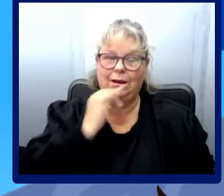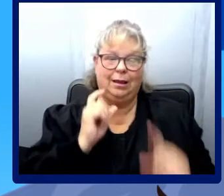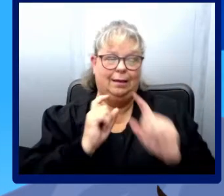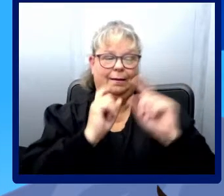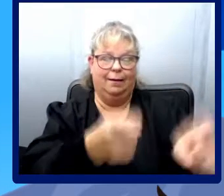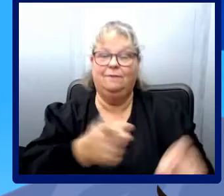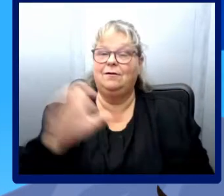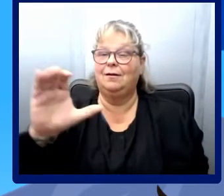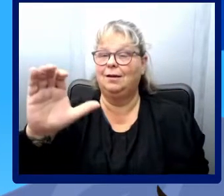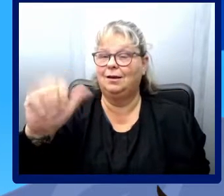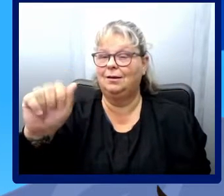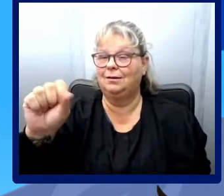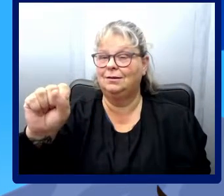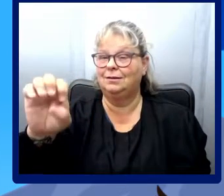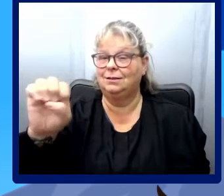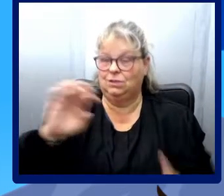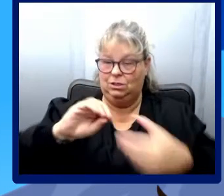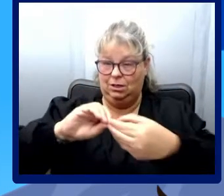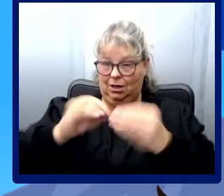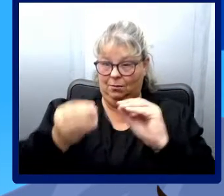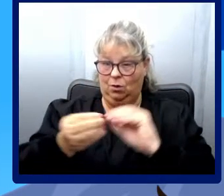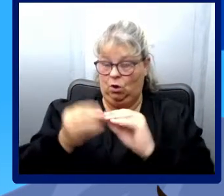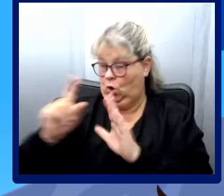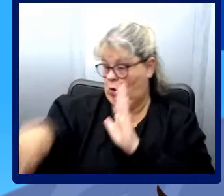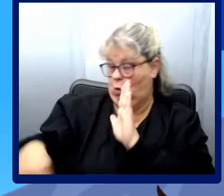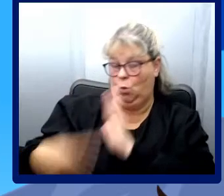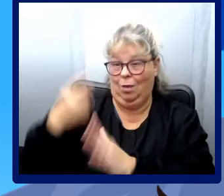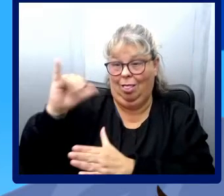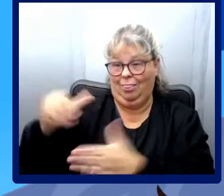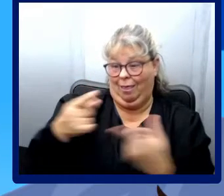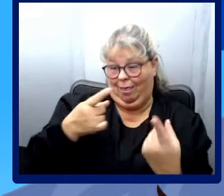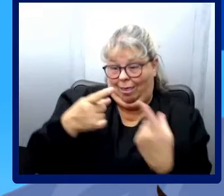Una vez que este error ocurre, mi usuario y mi administrador